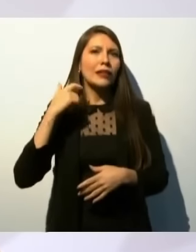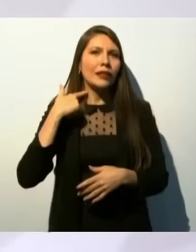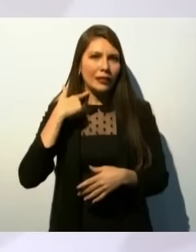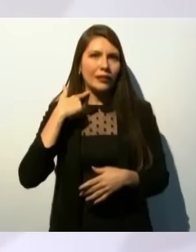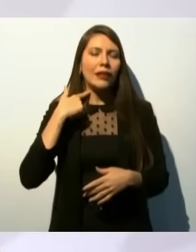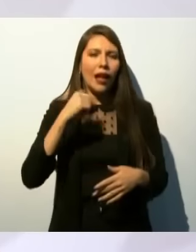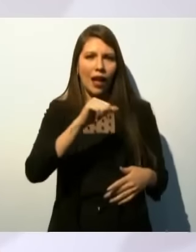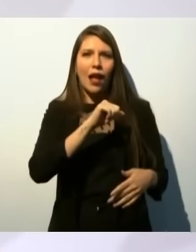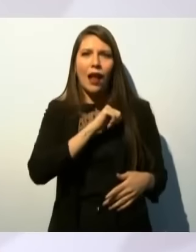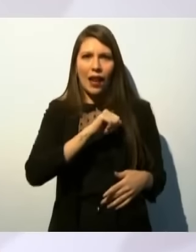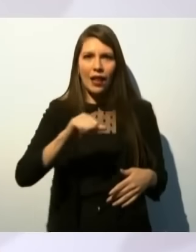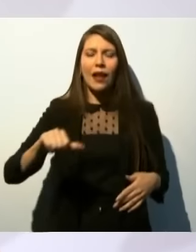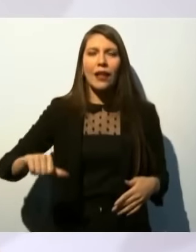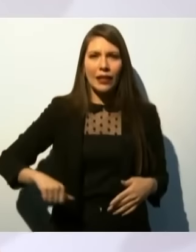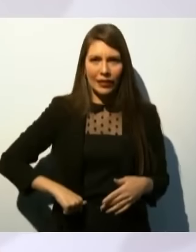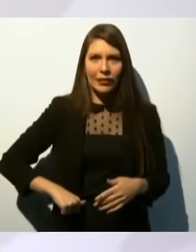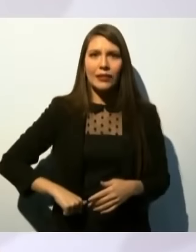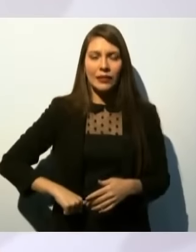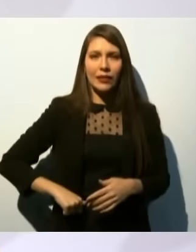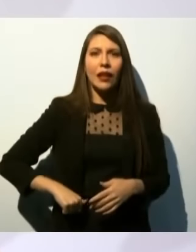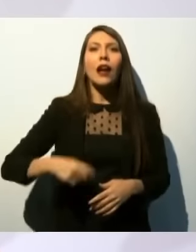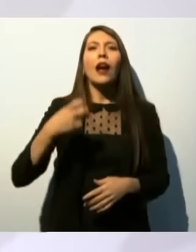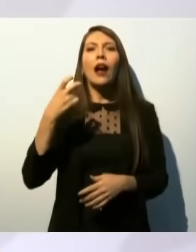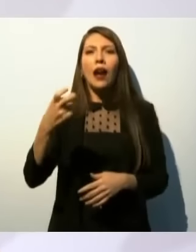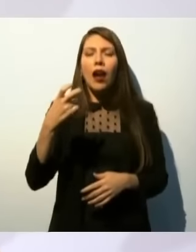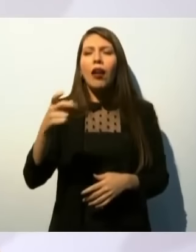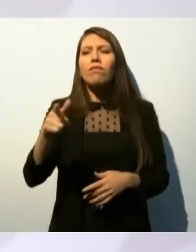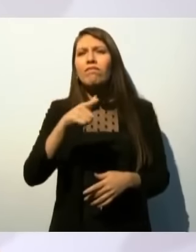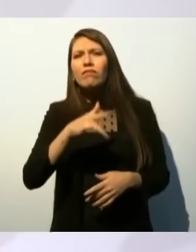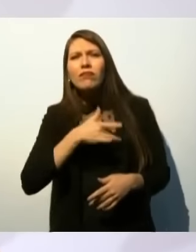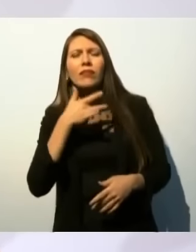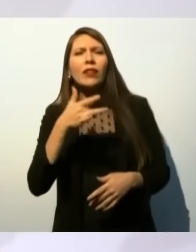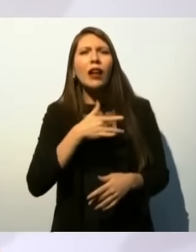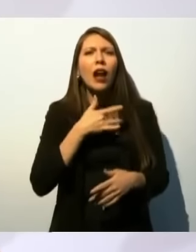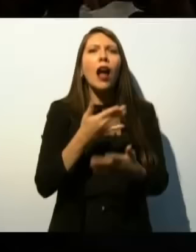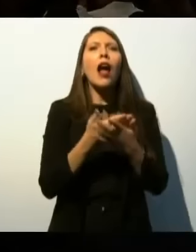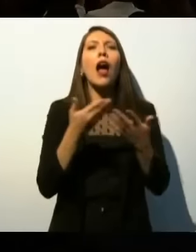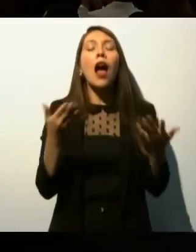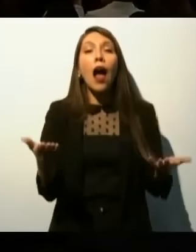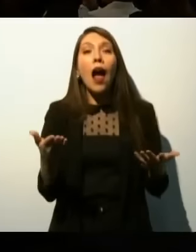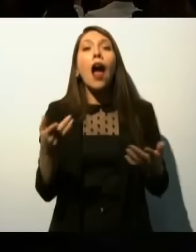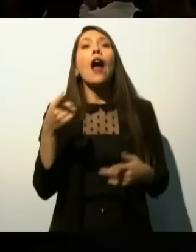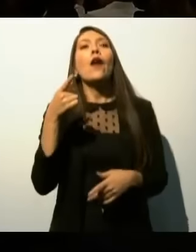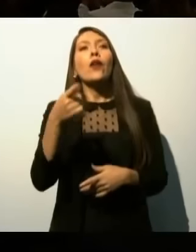origen de esa sensibilidad que hoy nos tiene aquí reunidos la alcaldesa de talpan Claudia